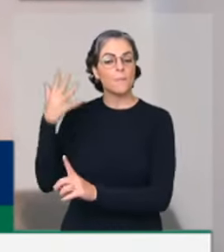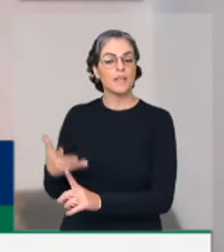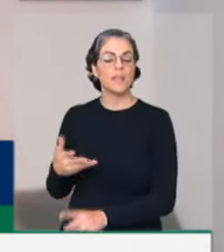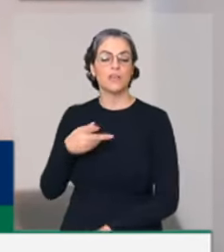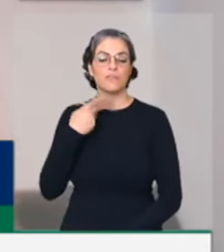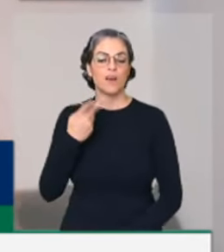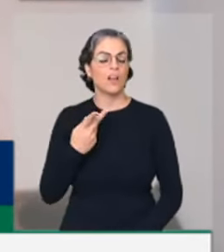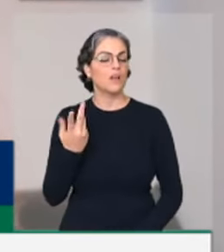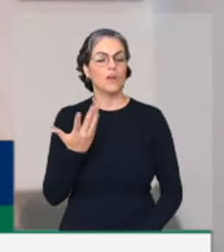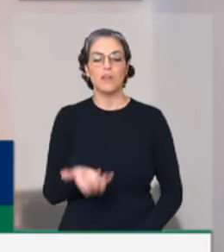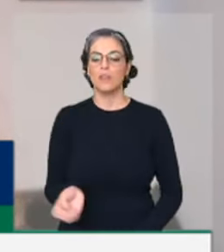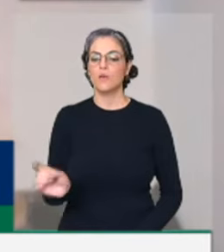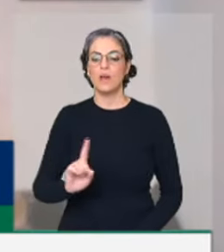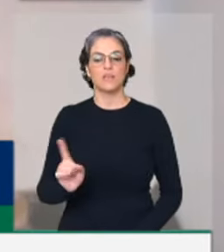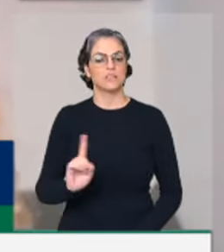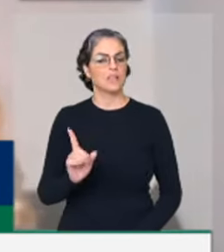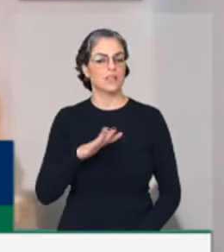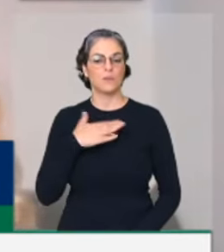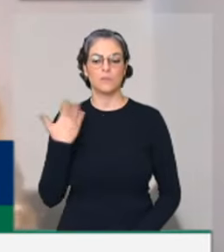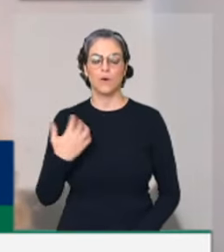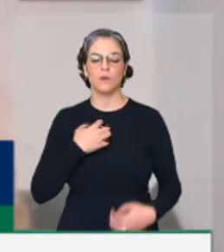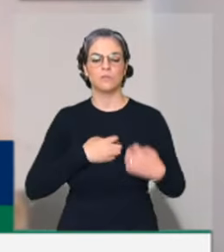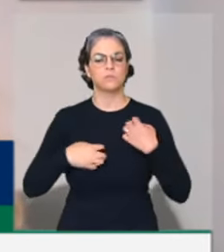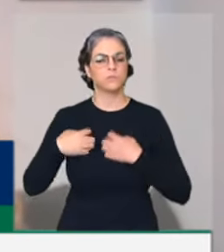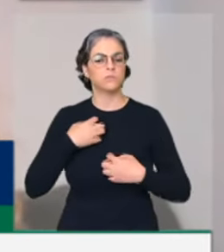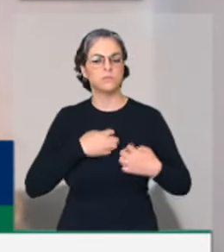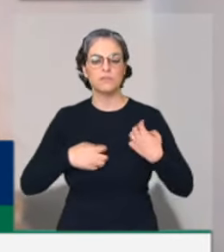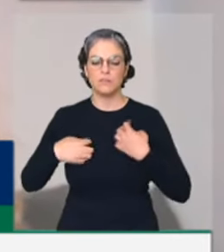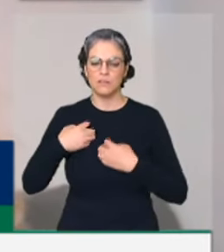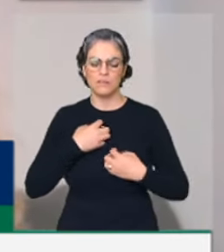CONFORMAVA E SE REVOLTAVA COMO TIRARAM O SEU AVÔDE SUA VIDA, ATÉ PORQUE.... NÓS SABEMOS A